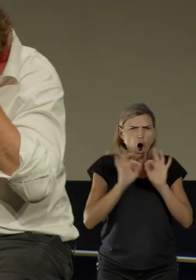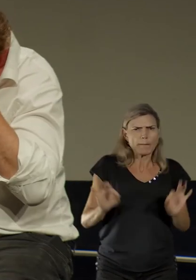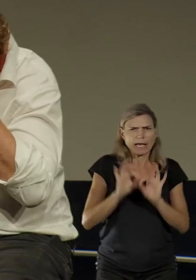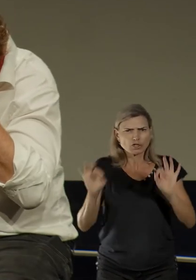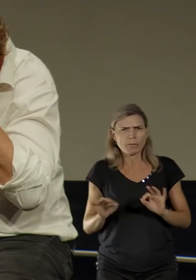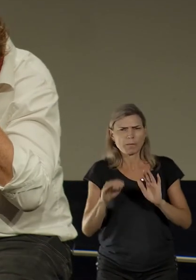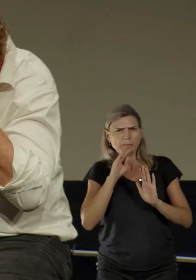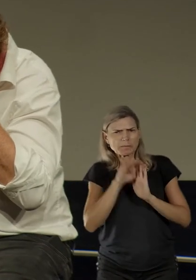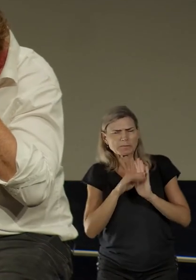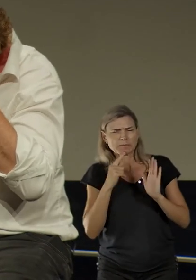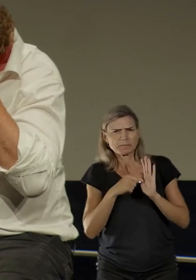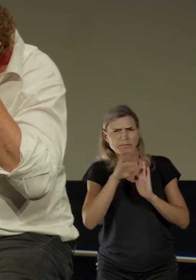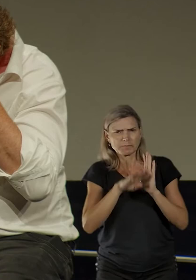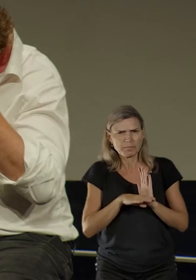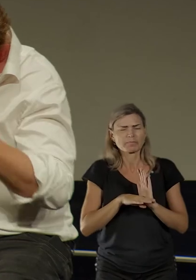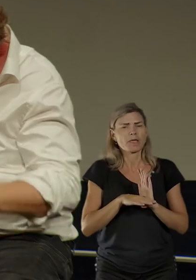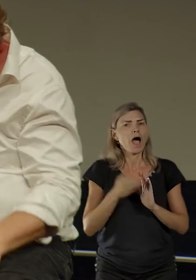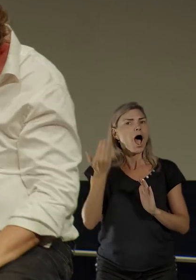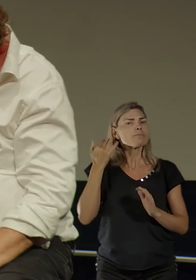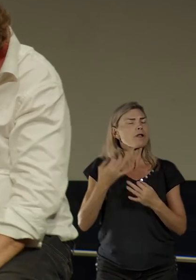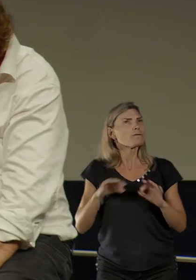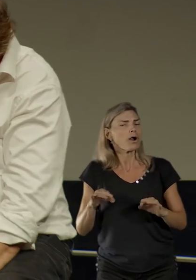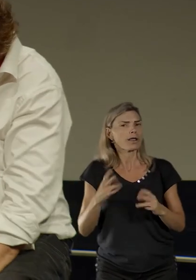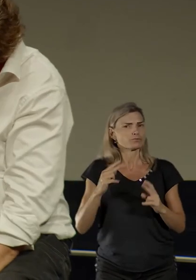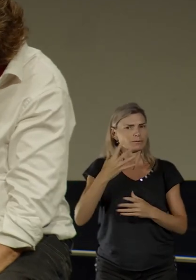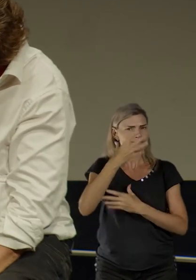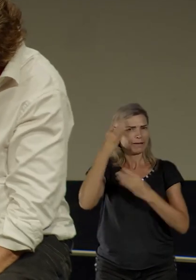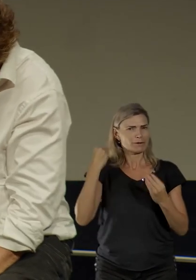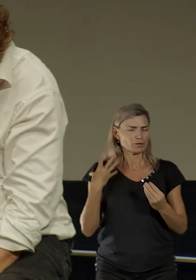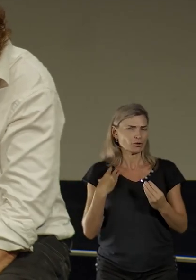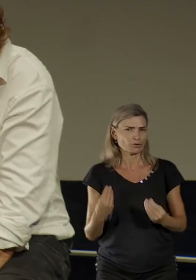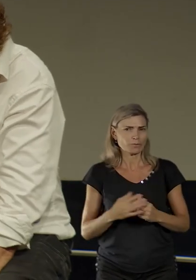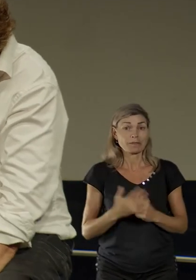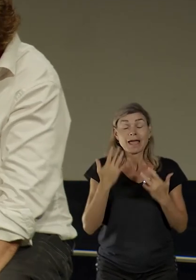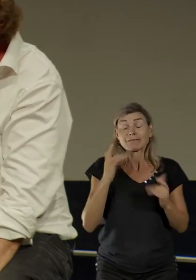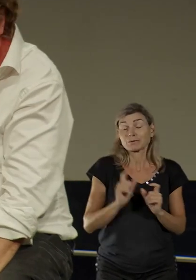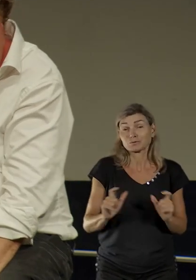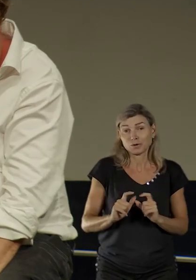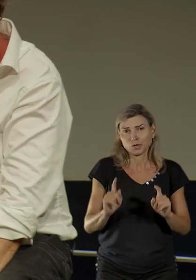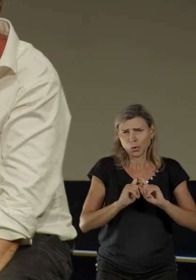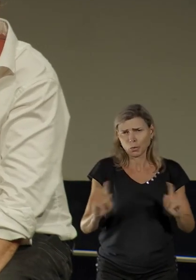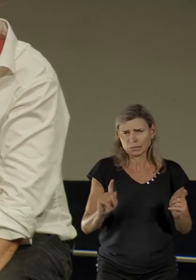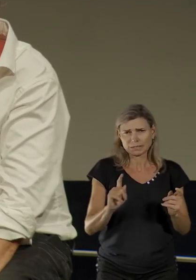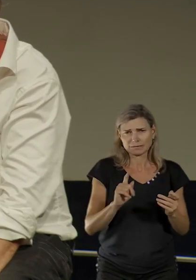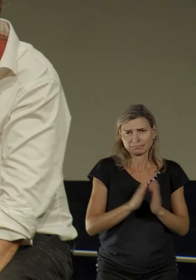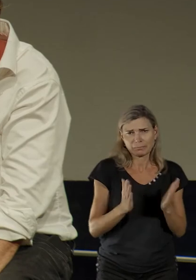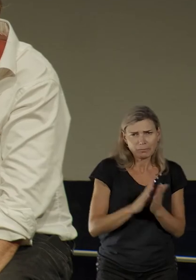Já chci jenom připomenout, teď nevím, jestli je to z Hrůzových publikací nebo od pana